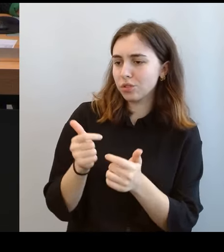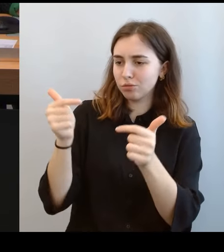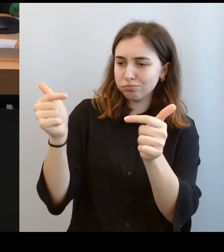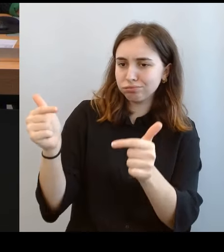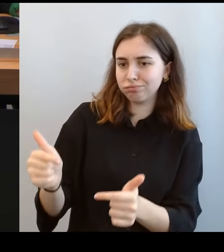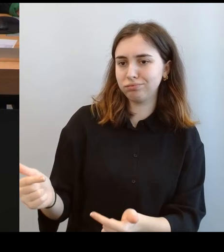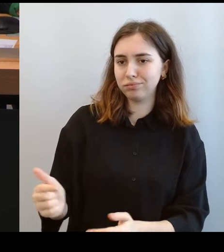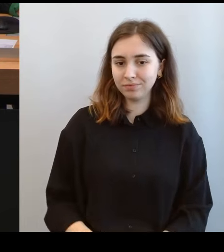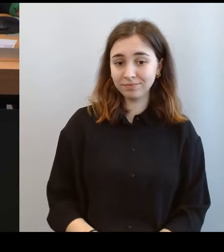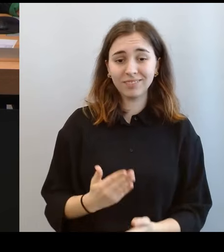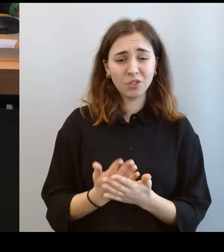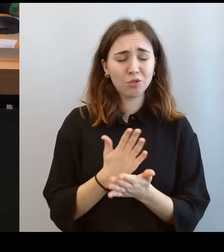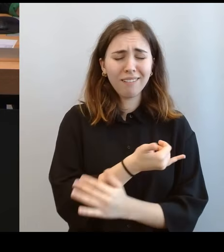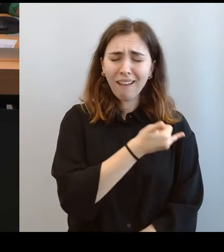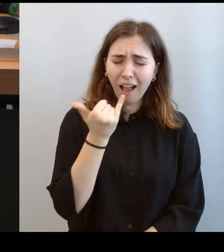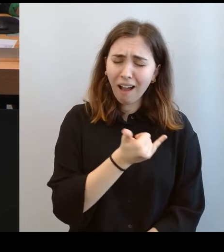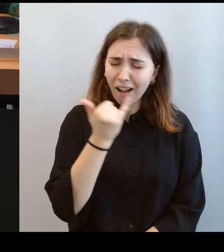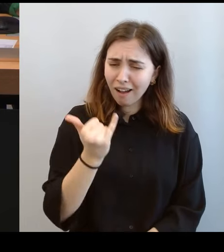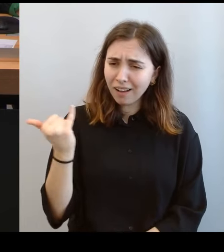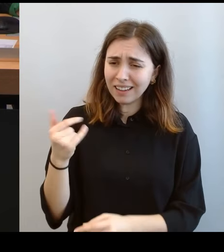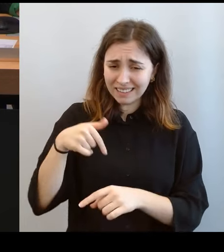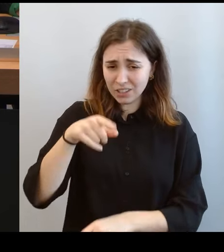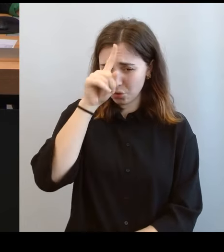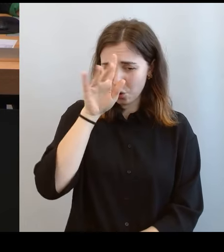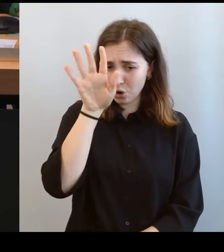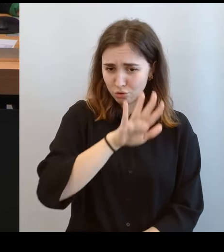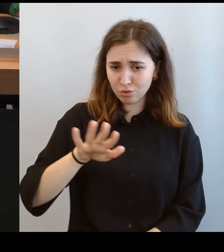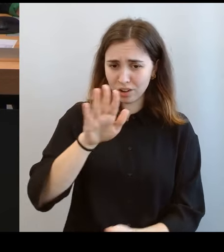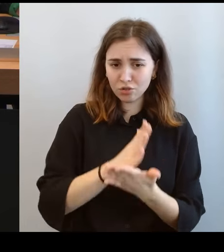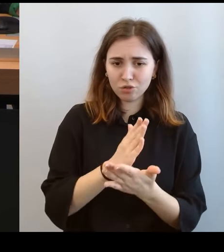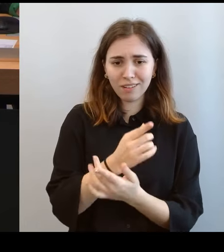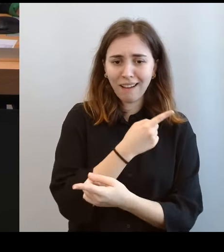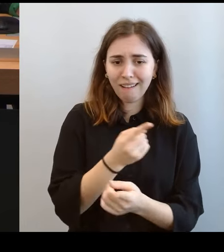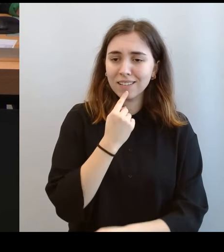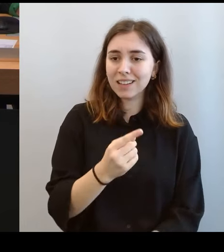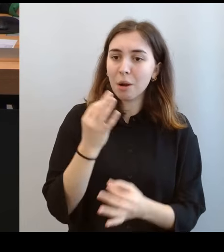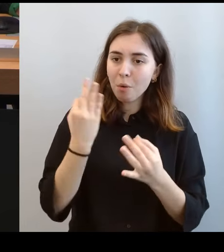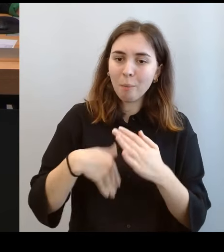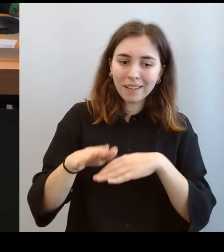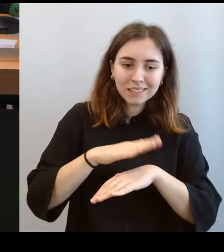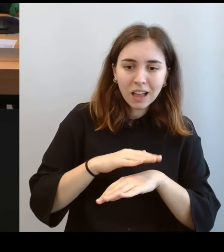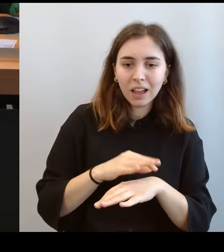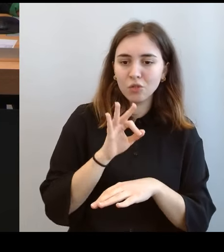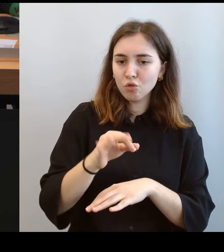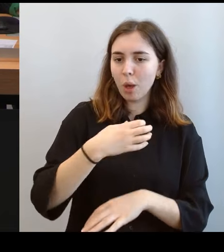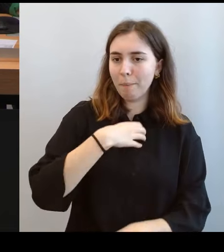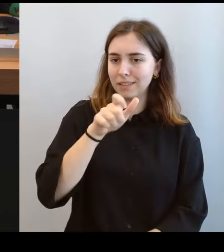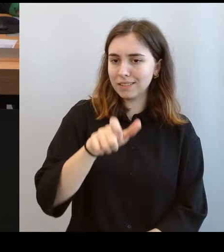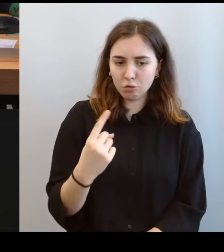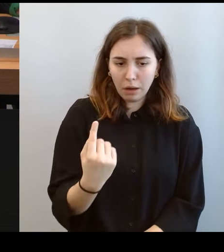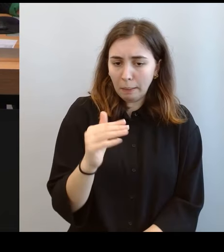sich für die kleinen Patienten Zeit nehmen zu müssen und zu wollen. Wir als AfD-Fraktion empfehlen jedoch dringend